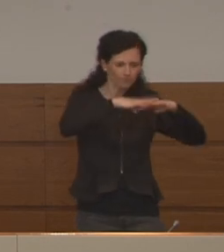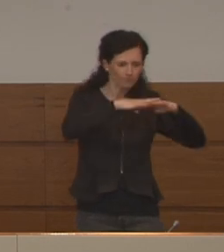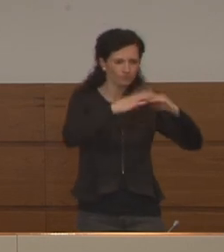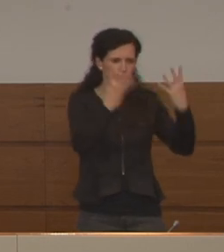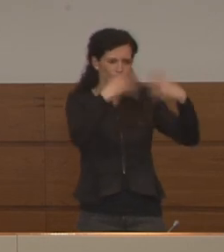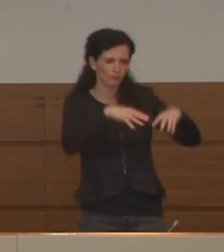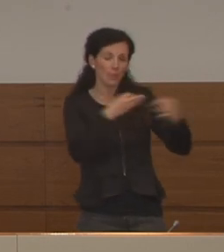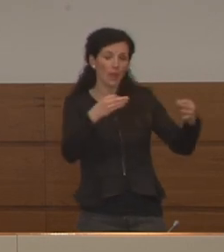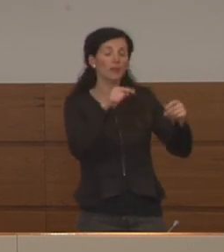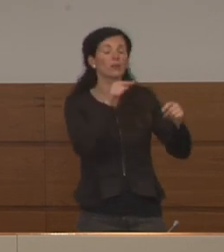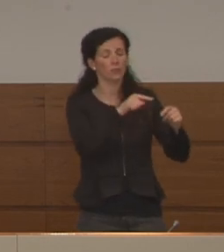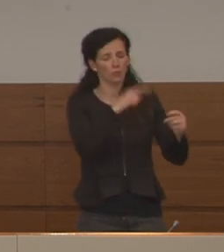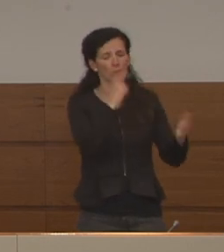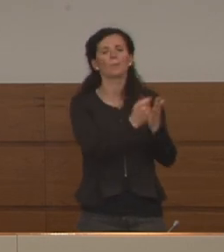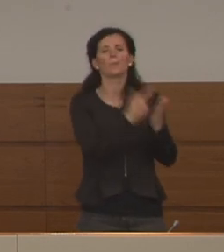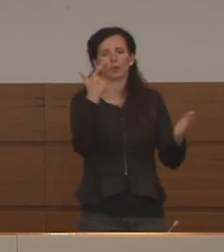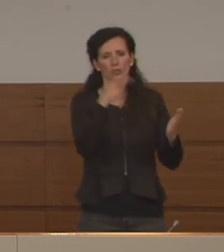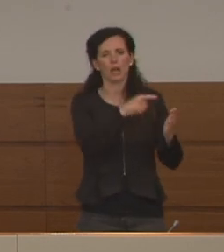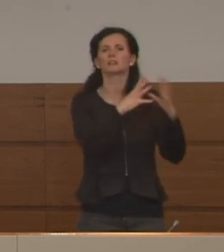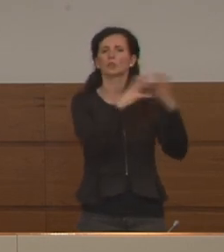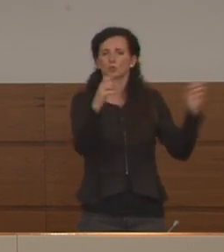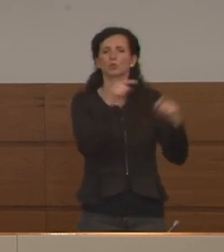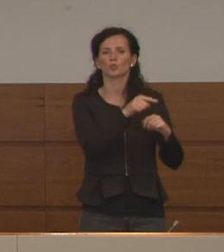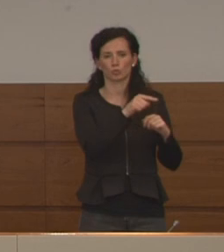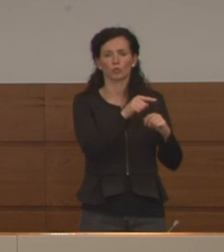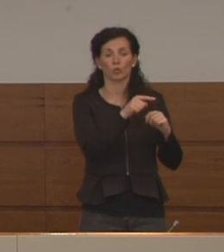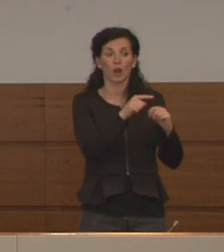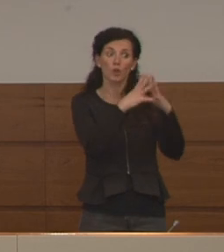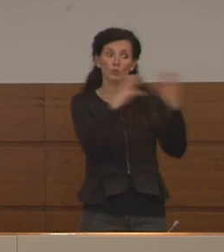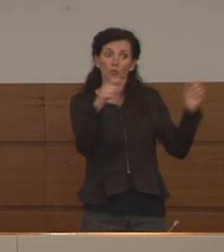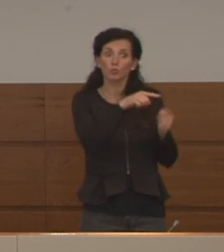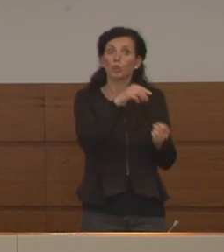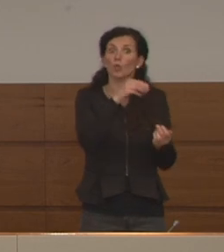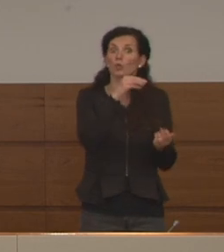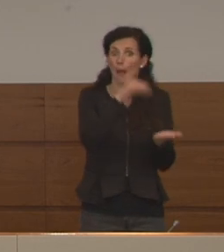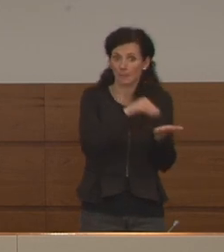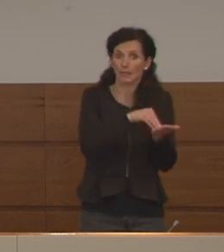è il presidio fondamentale, è il prerequisito di sistema per cui si può pensare poi